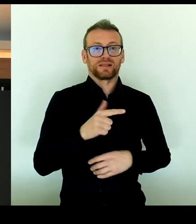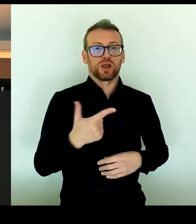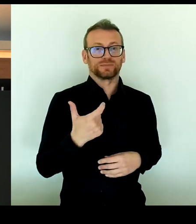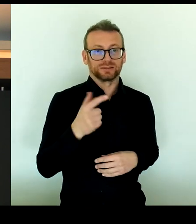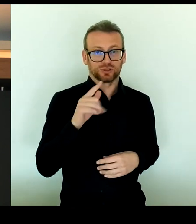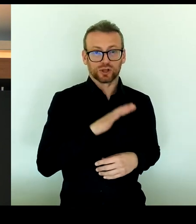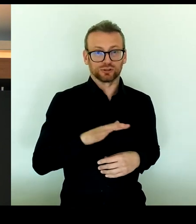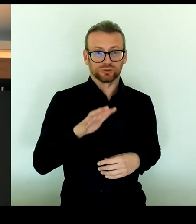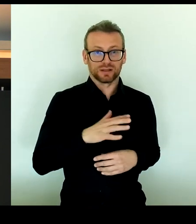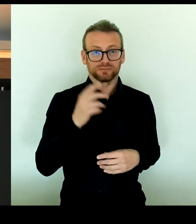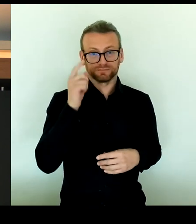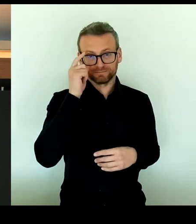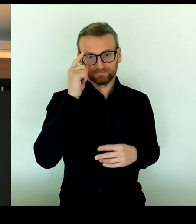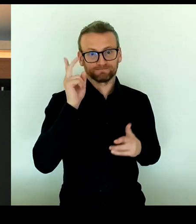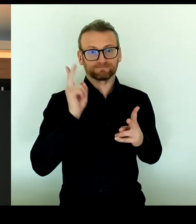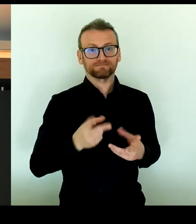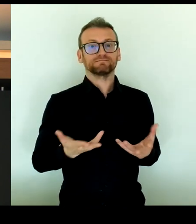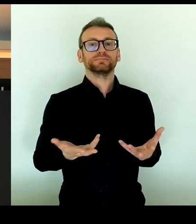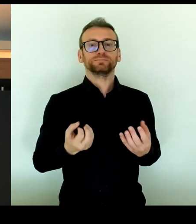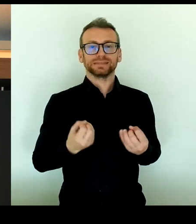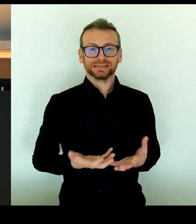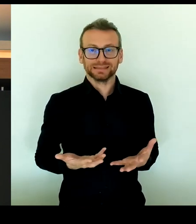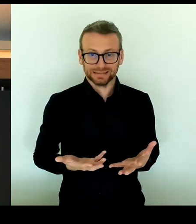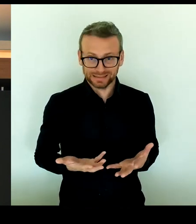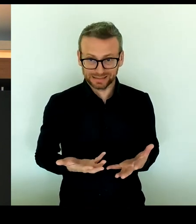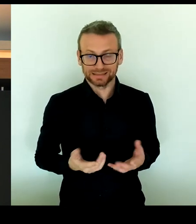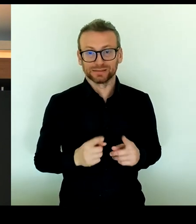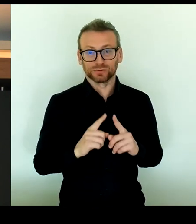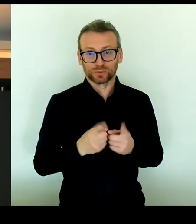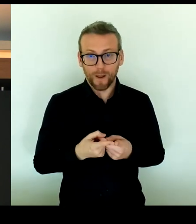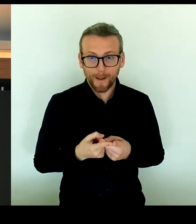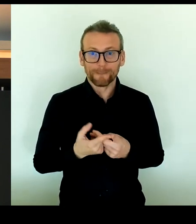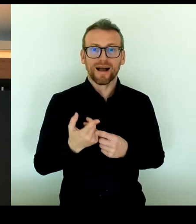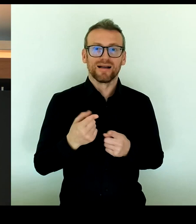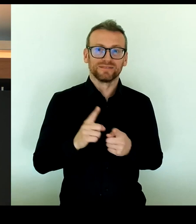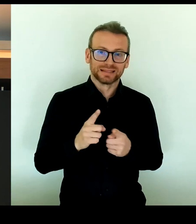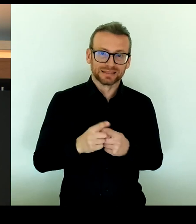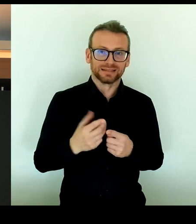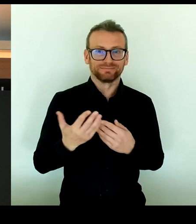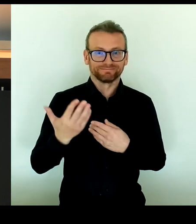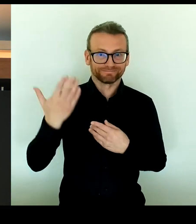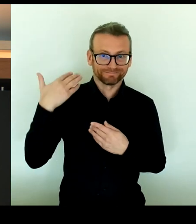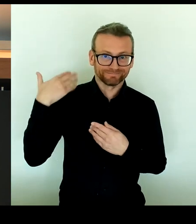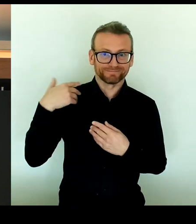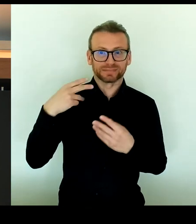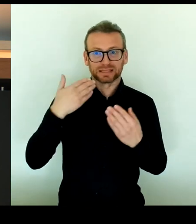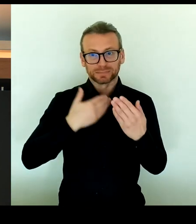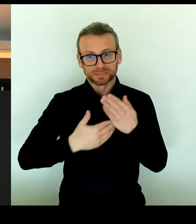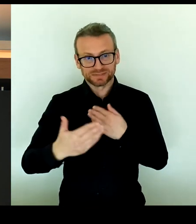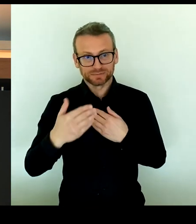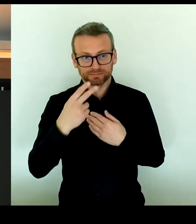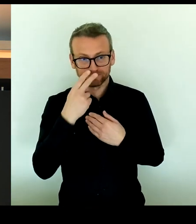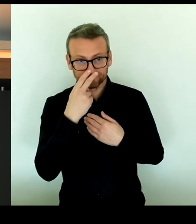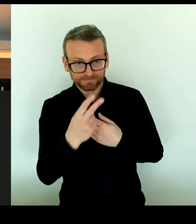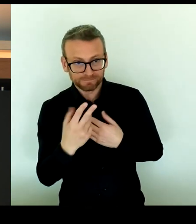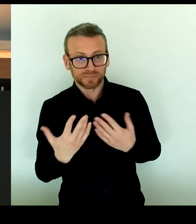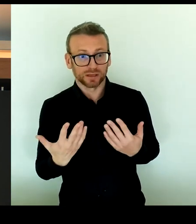Rechtswidrig verwandt, um Ermittlungen zu führen. In Geschäften des Einzelhandels sowie der Gastronomie wurden